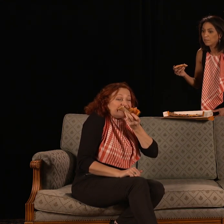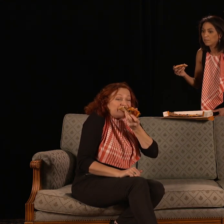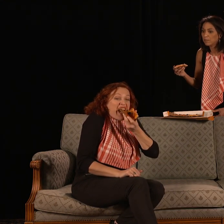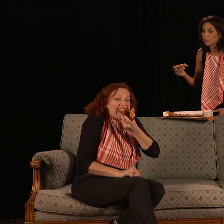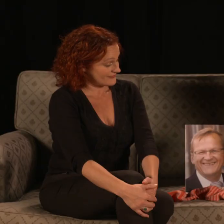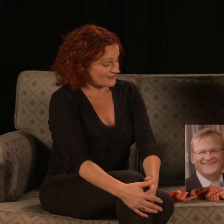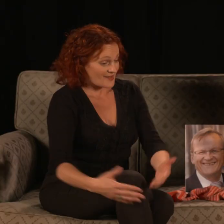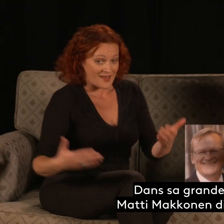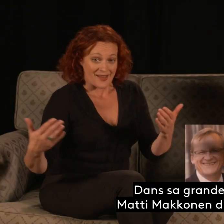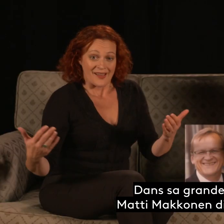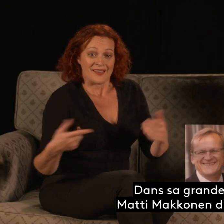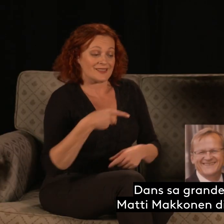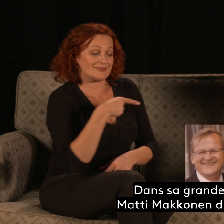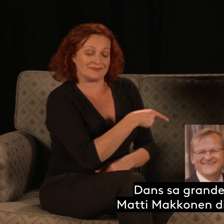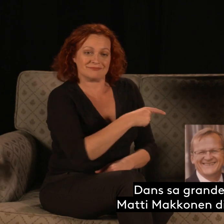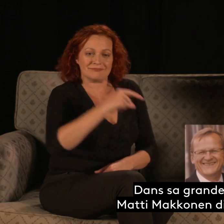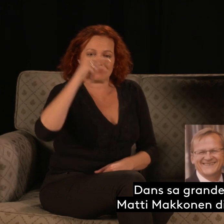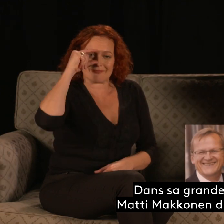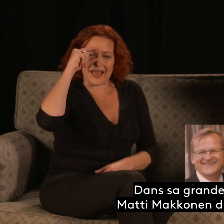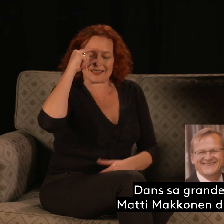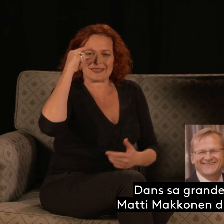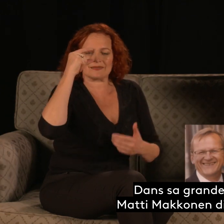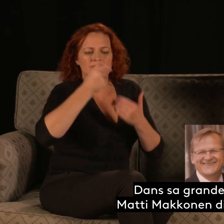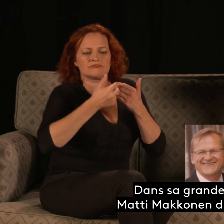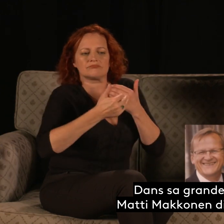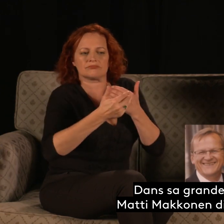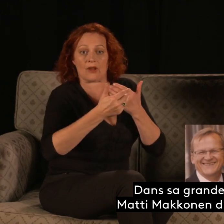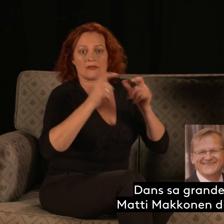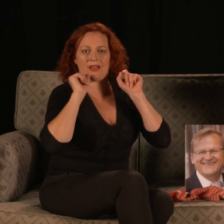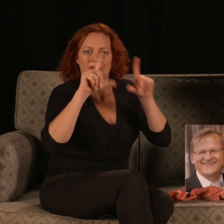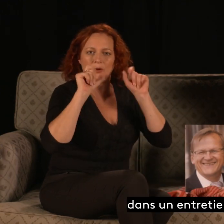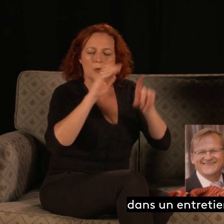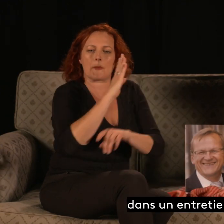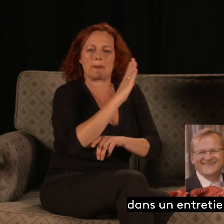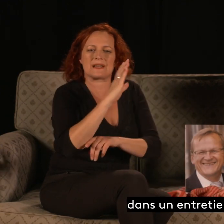Dans sa grande humilité, Matti Makkonen dira plus tard, dans un entretien à la BBC,